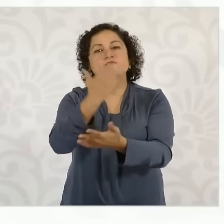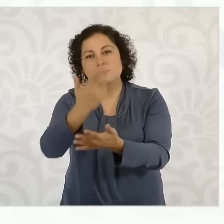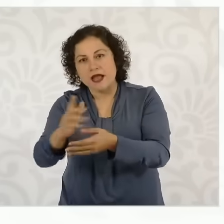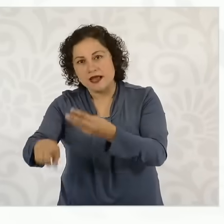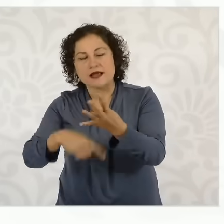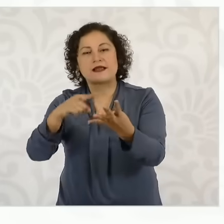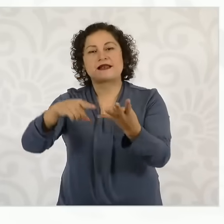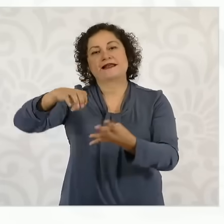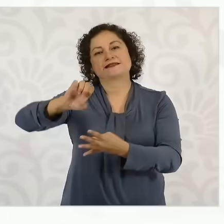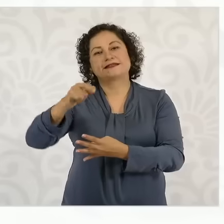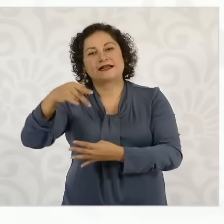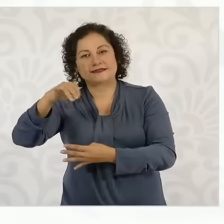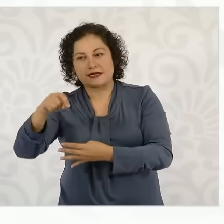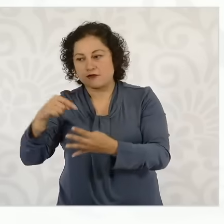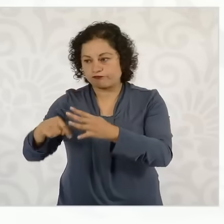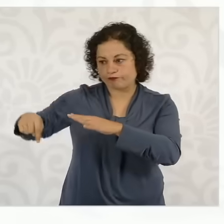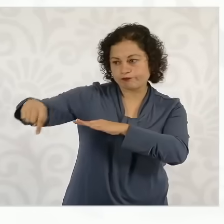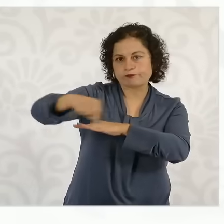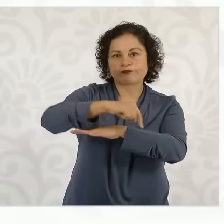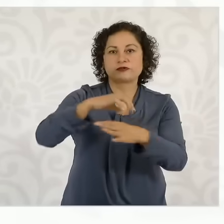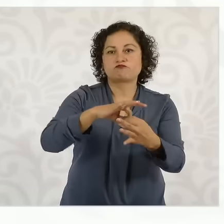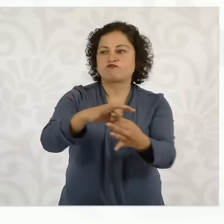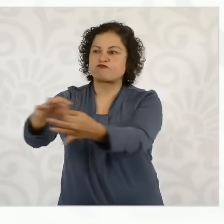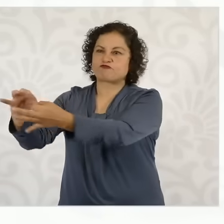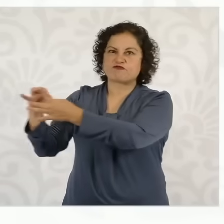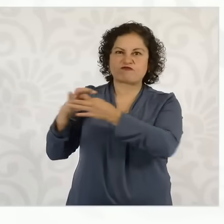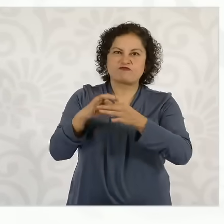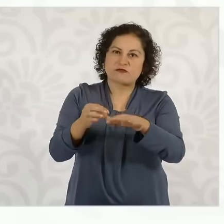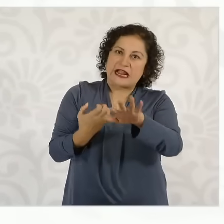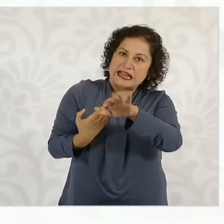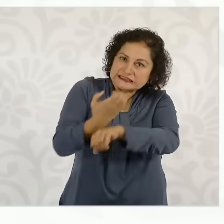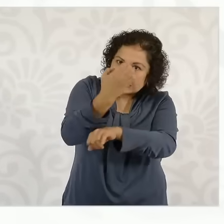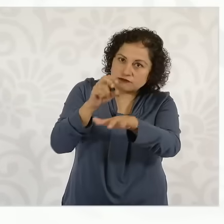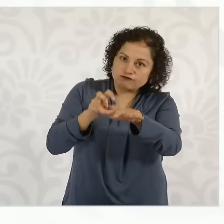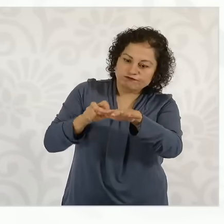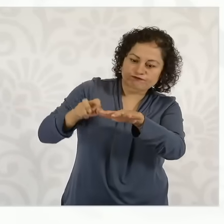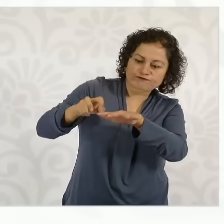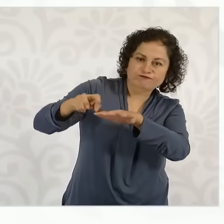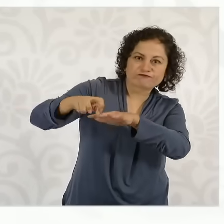a los cinco estados del sureste. Obviamente los los aeropuertos de Palenque, el aeropuerto de